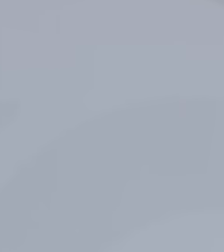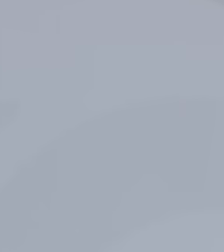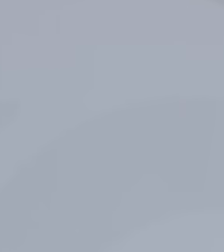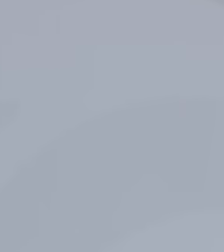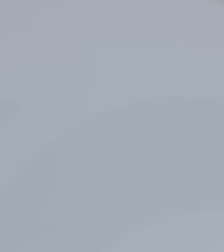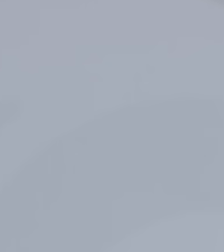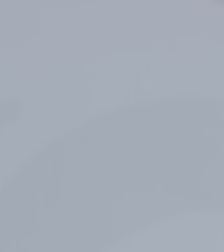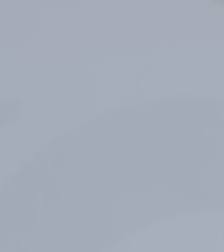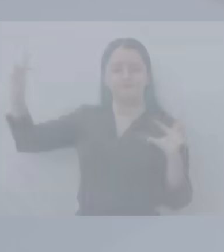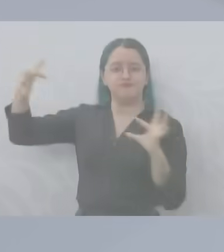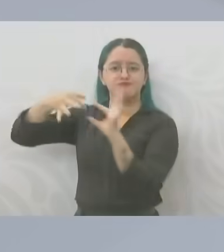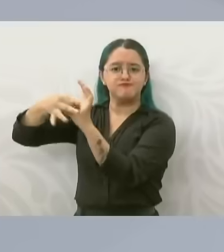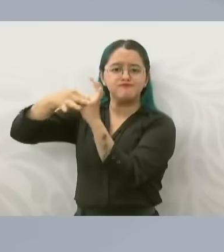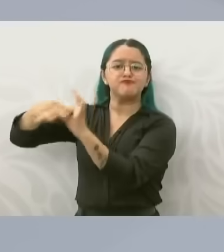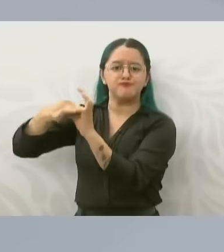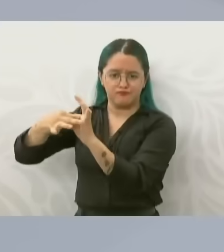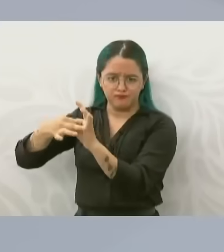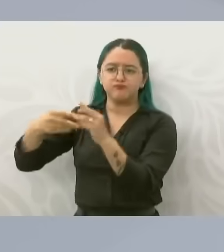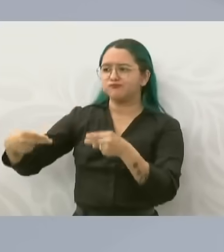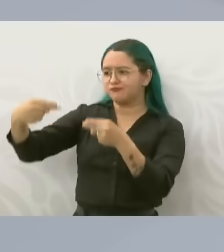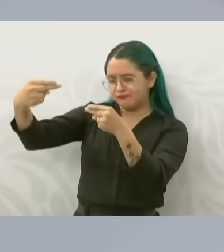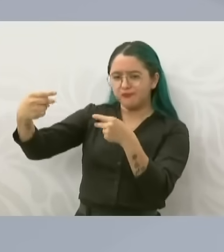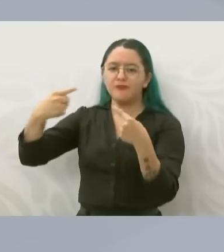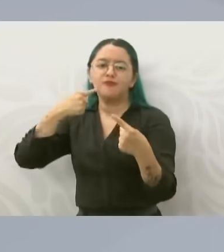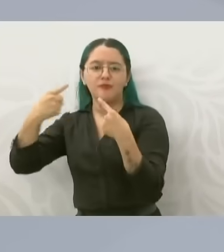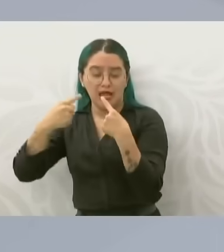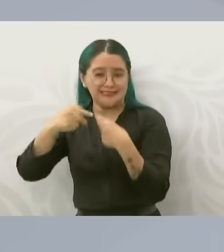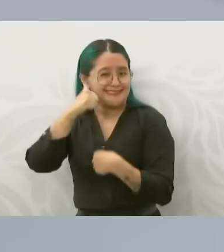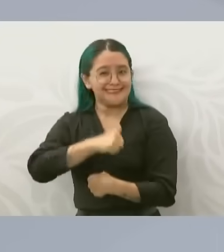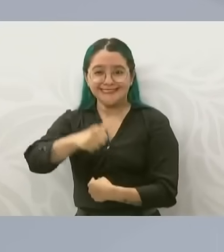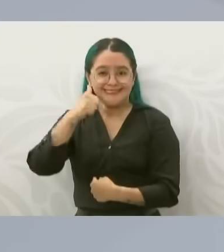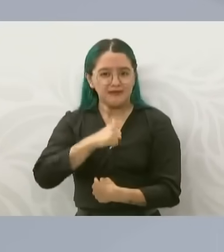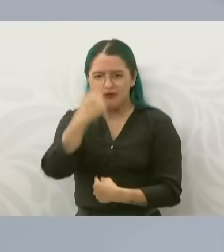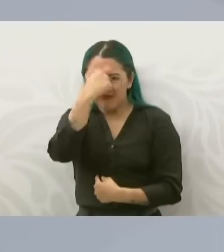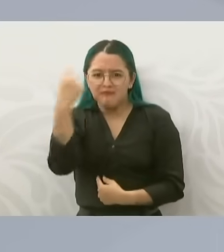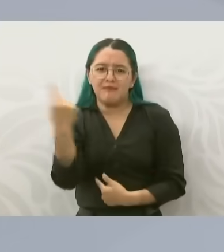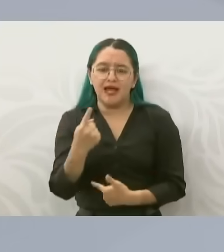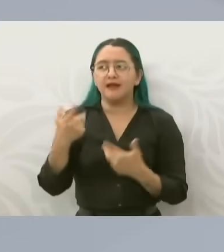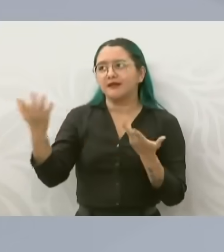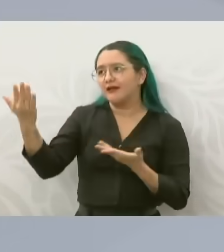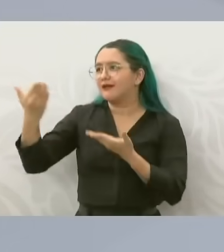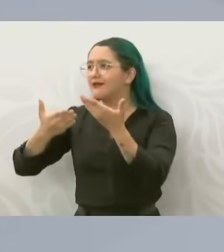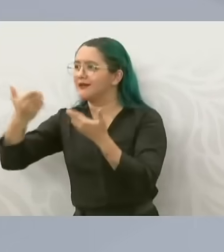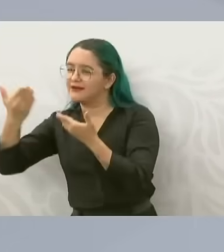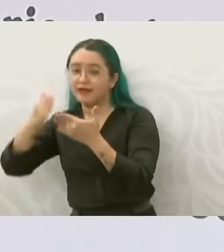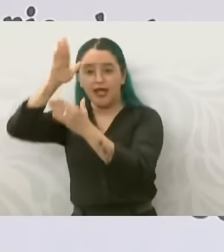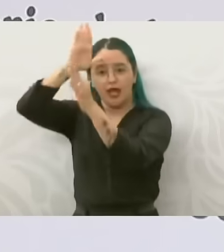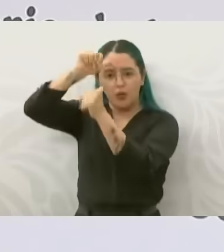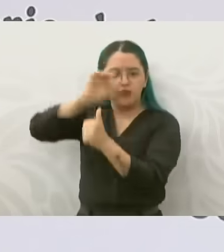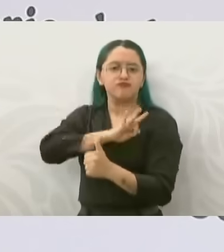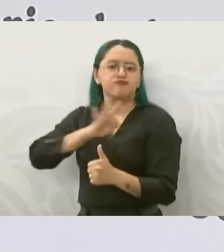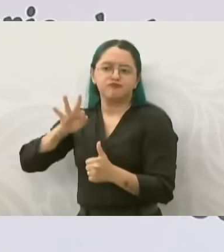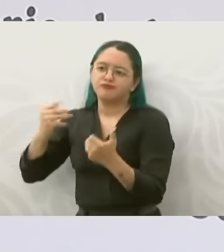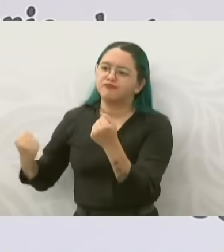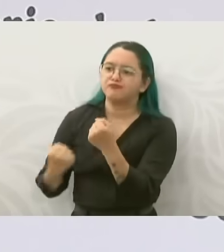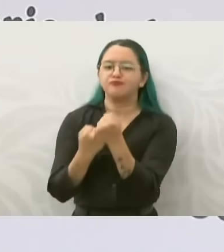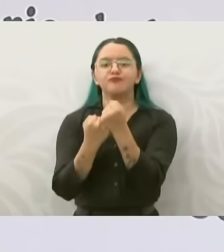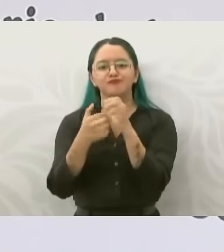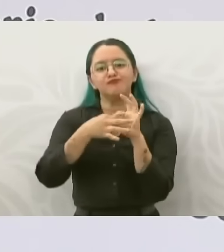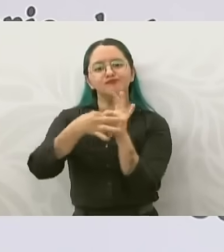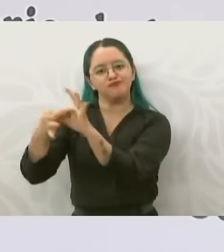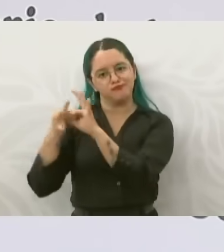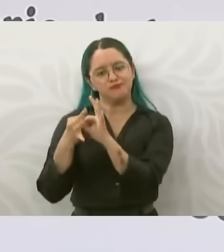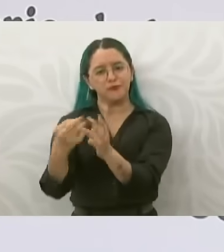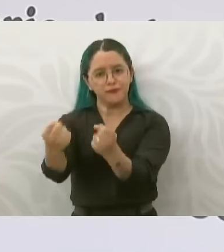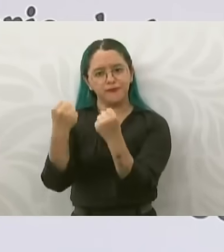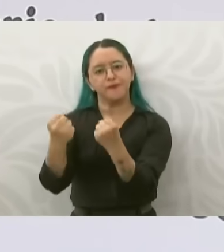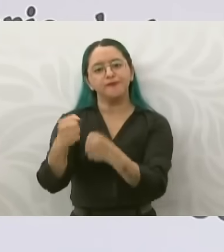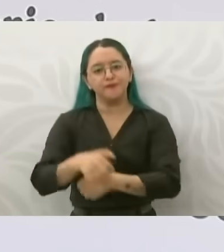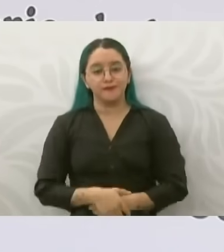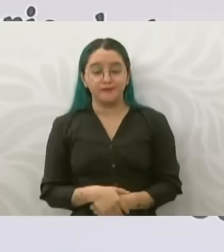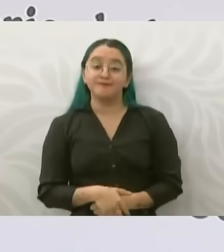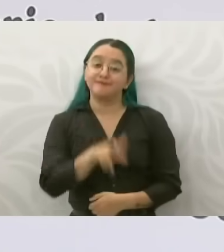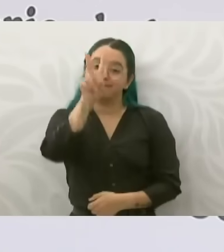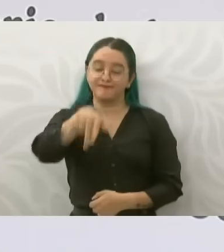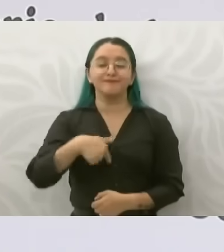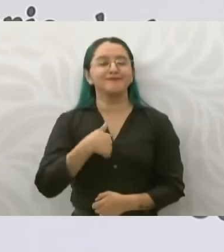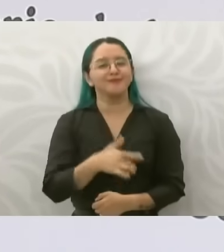sido el diálogo para encontrar una relación que fortalezca a ambos países confiamos en que podemos